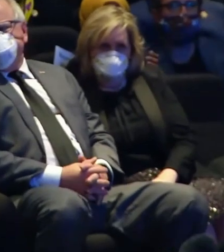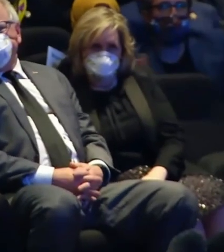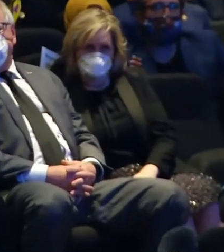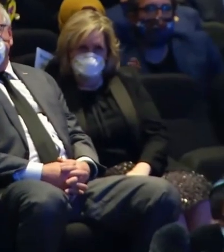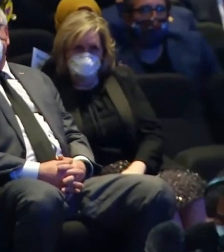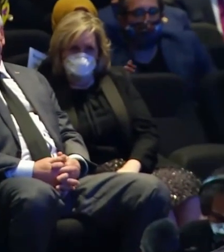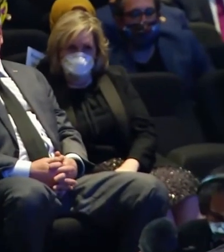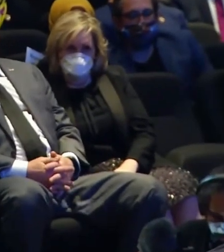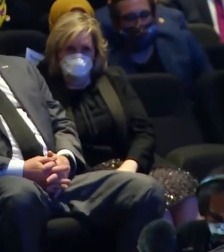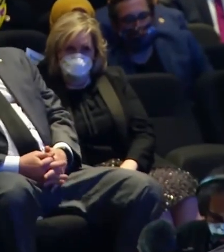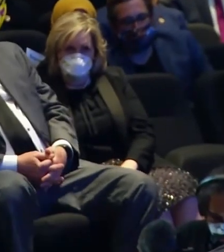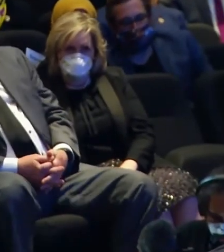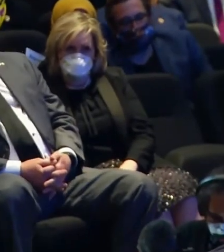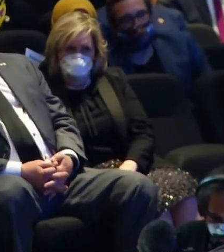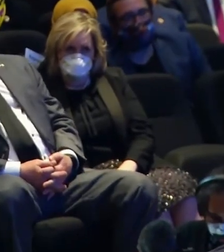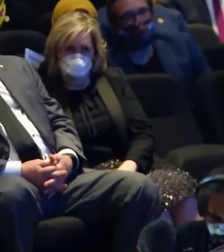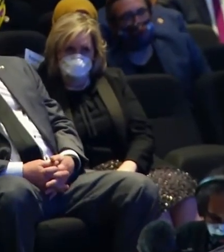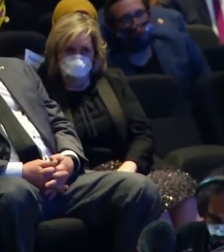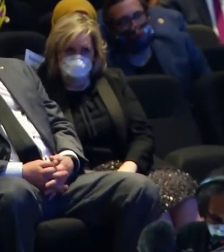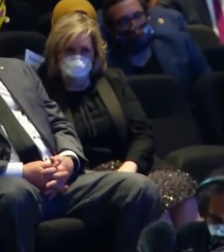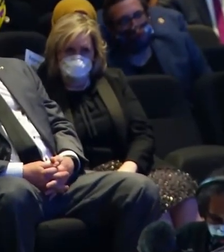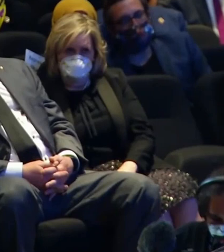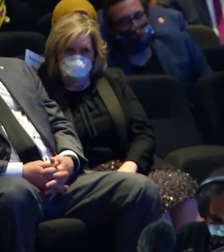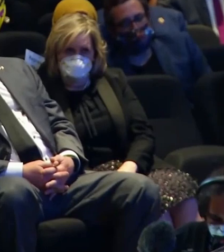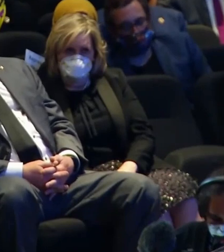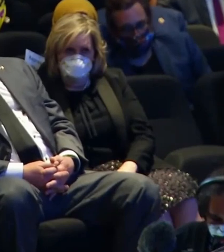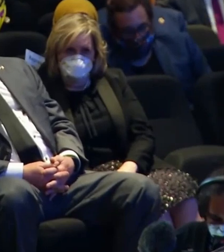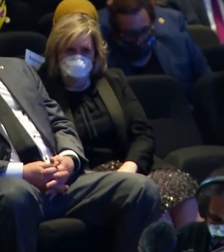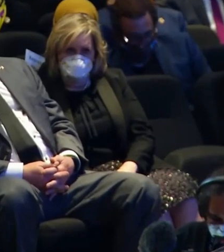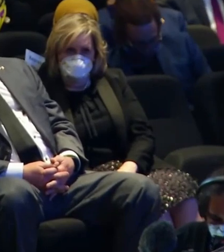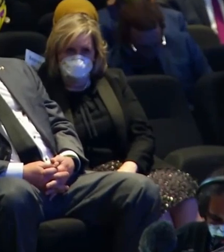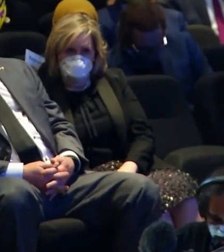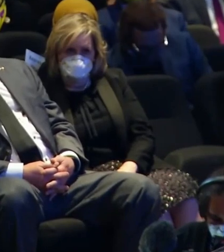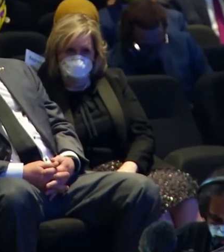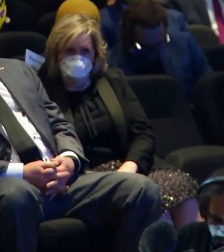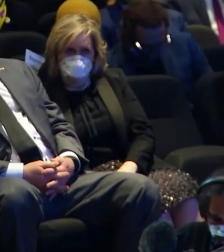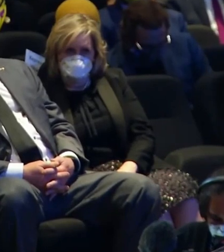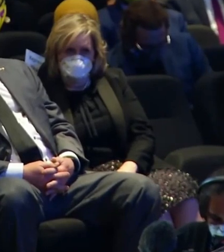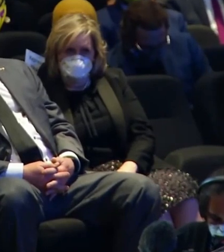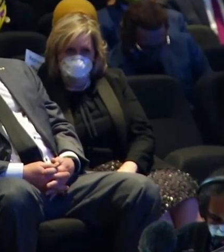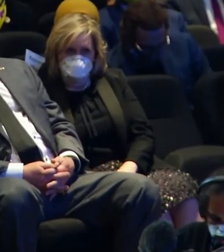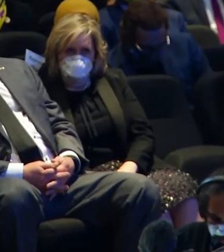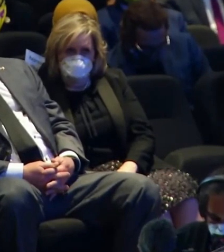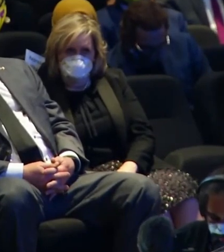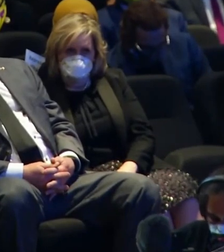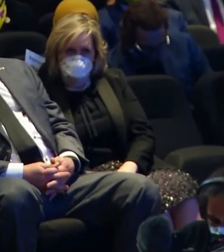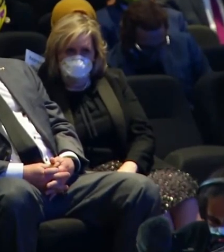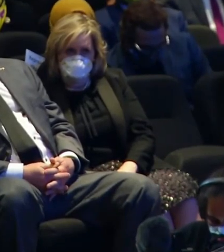Och stå upp, för precis som vi under en era måste kämpa mot slaveriet, under en annan era mot Jim Crow